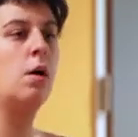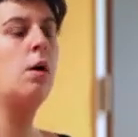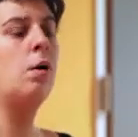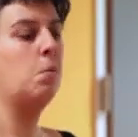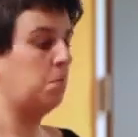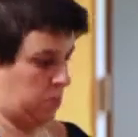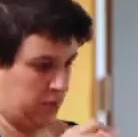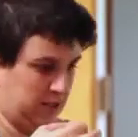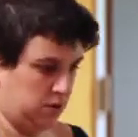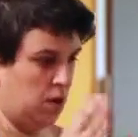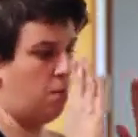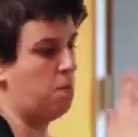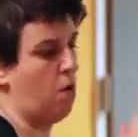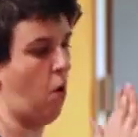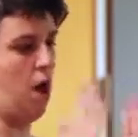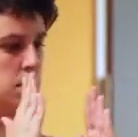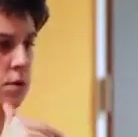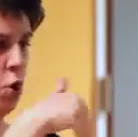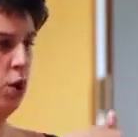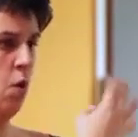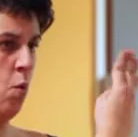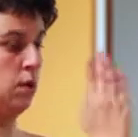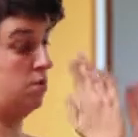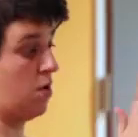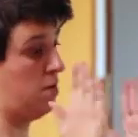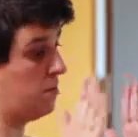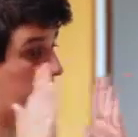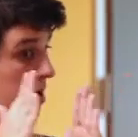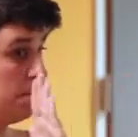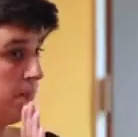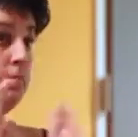o a cuatro bloques de contenido. Primero creemos que era importante